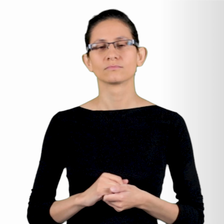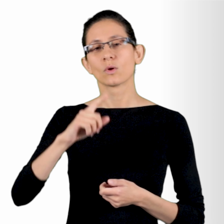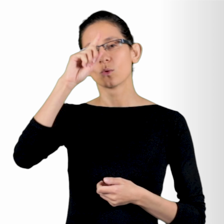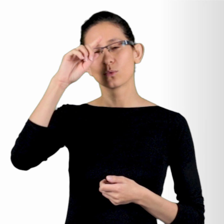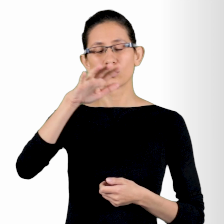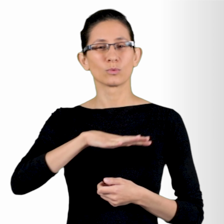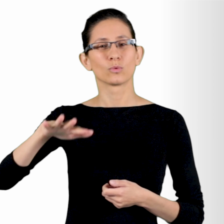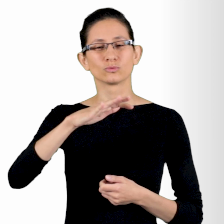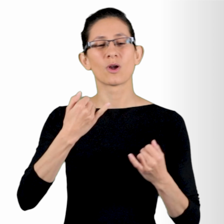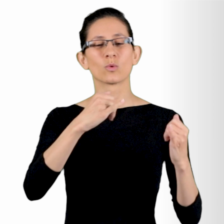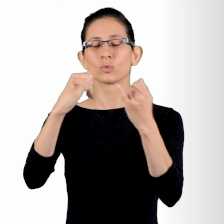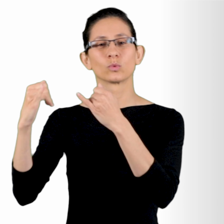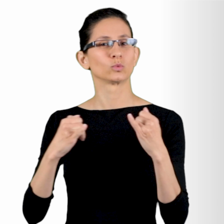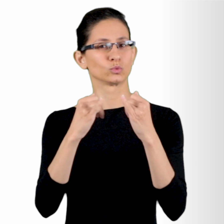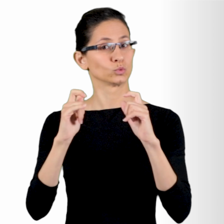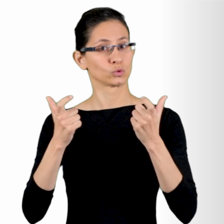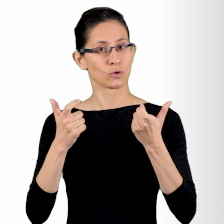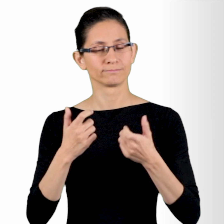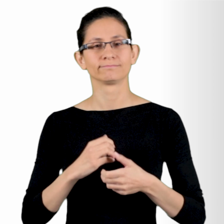Czym ludzie się od siebie różnią?